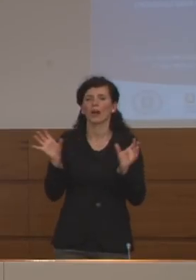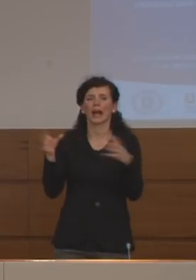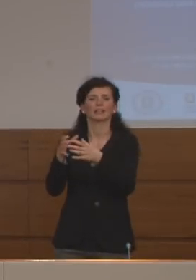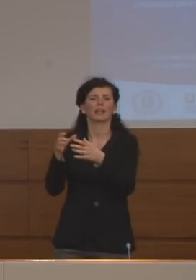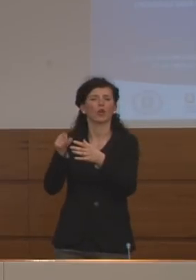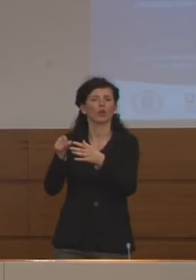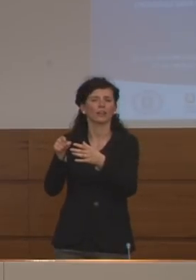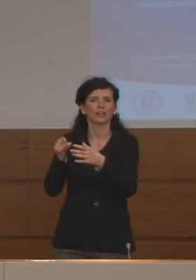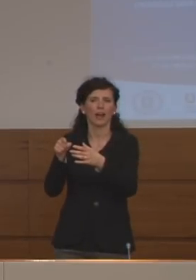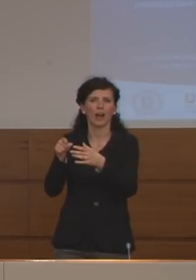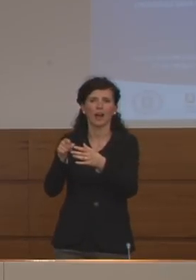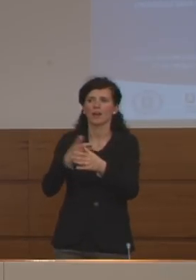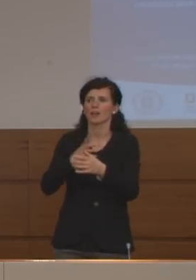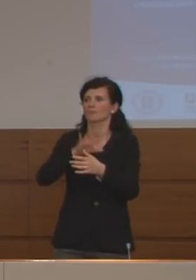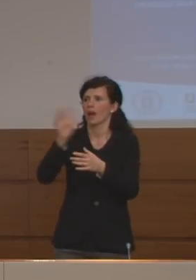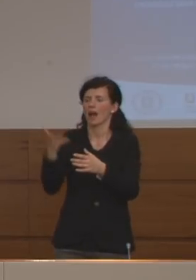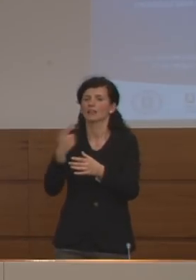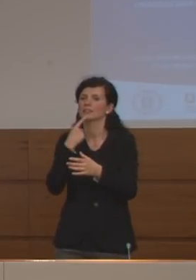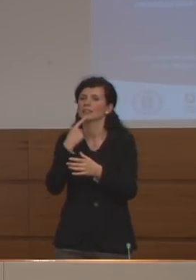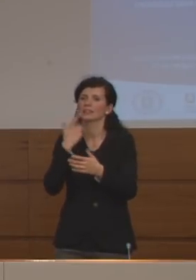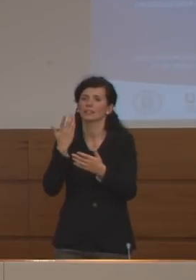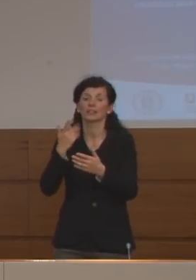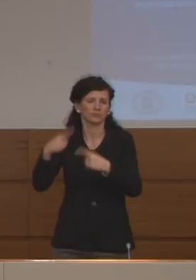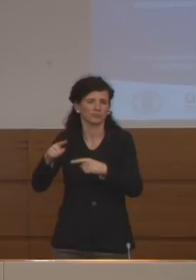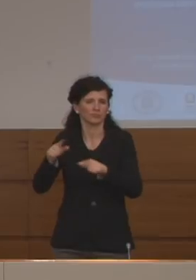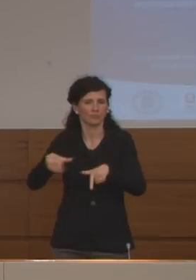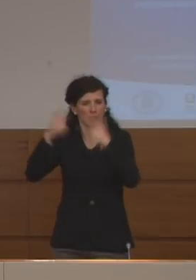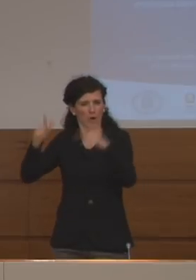esempio di chi si occupa della cura dei boschi.